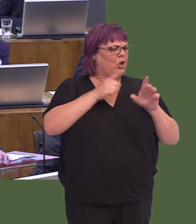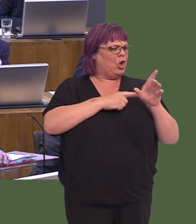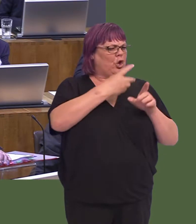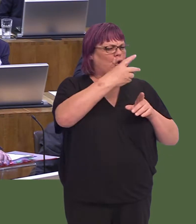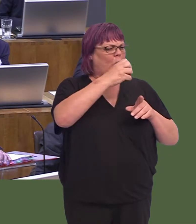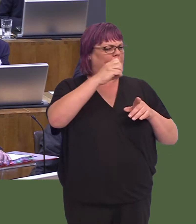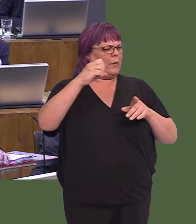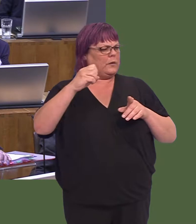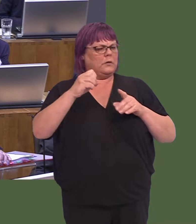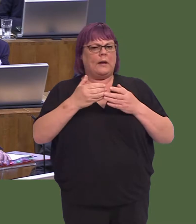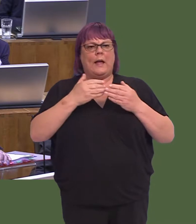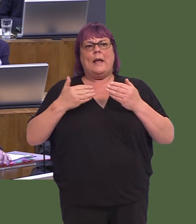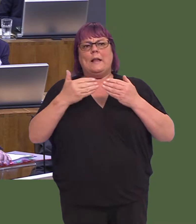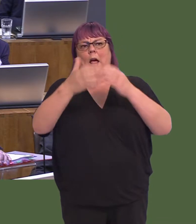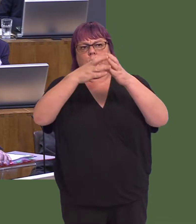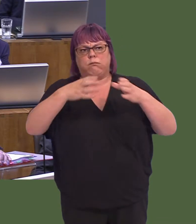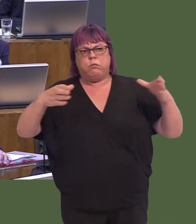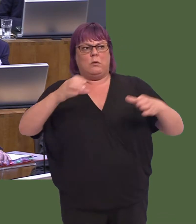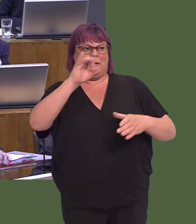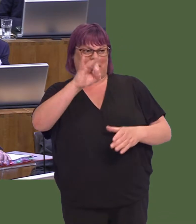i, nawr. So, felly, mae yna dwf wedi bod.